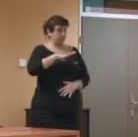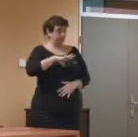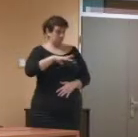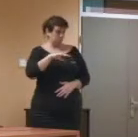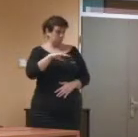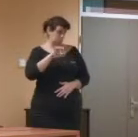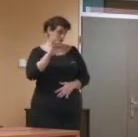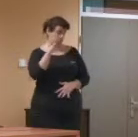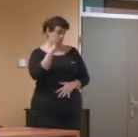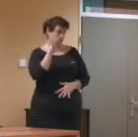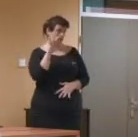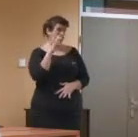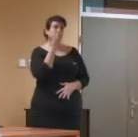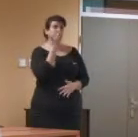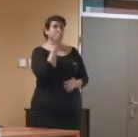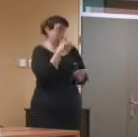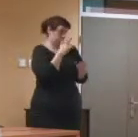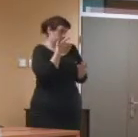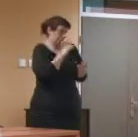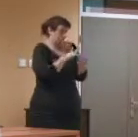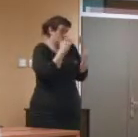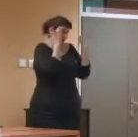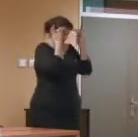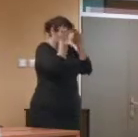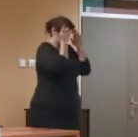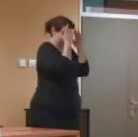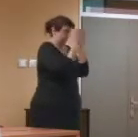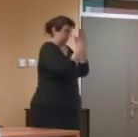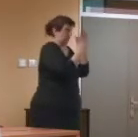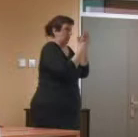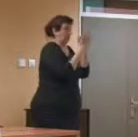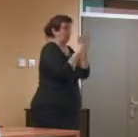cuando son Fallas en Valencia hay una media de 1,5 millones